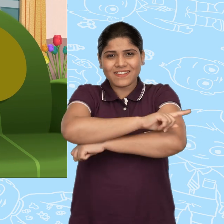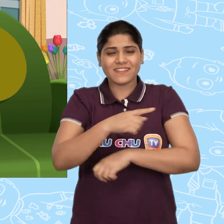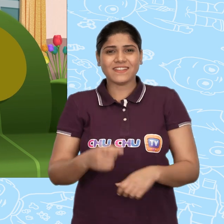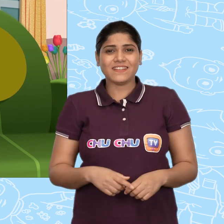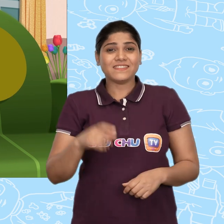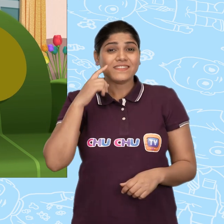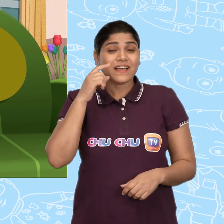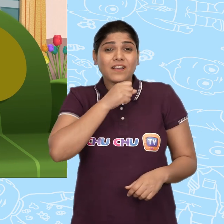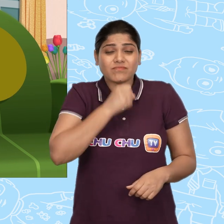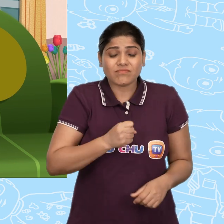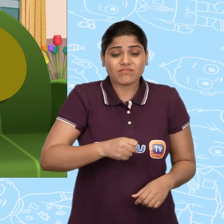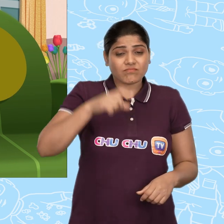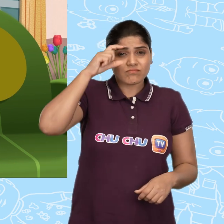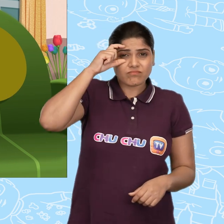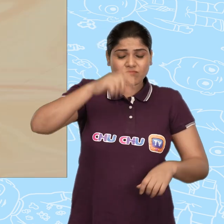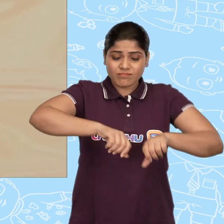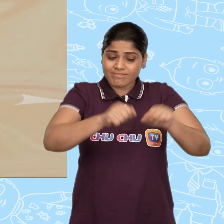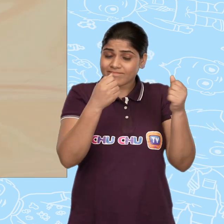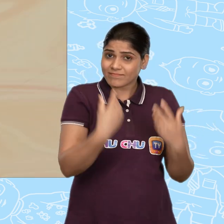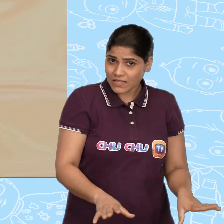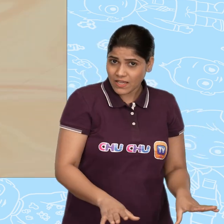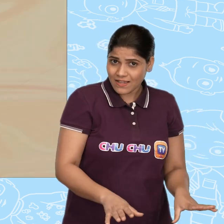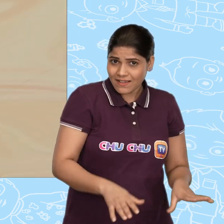एक दिन दादा जी का चश्मा टूट गया।